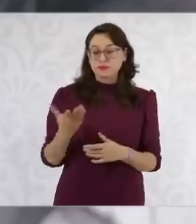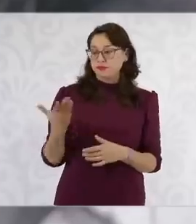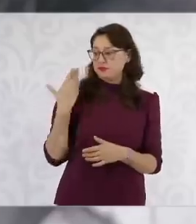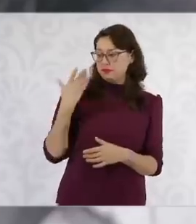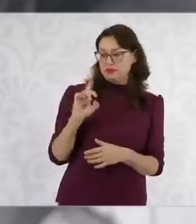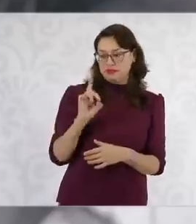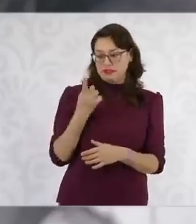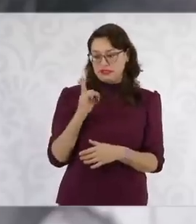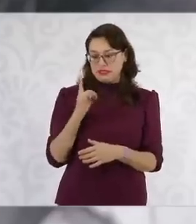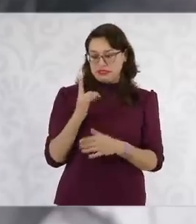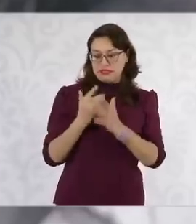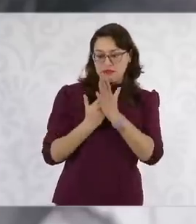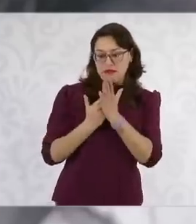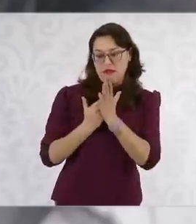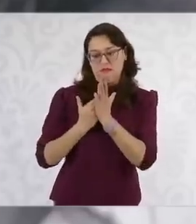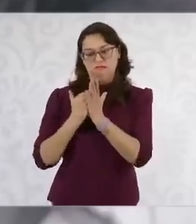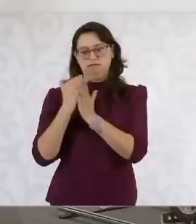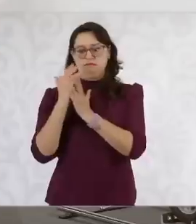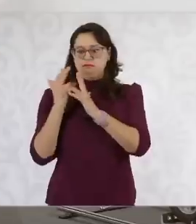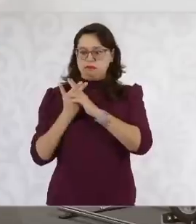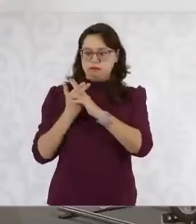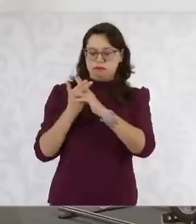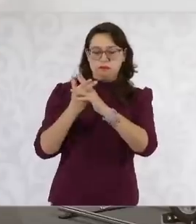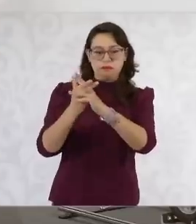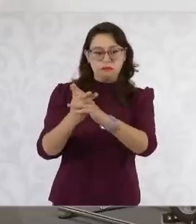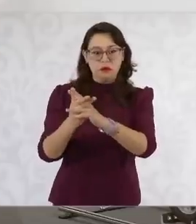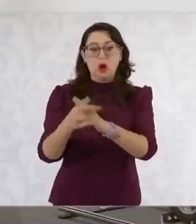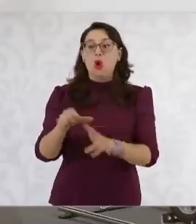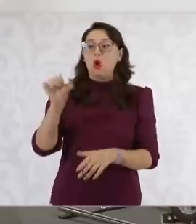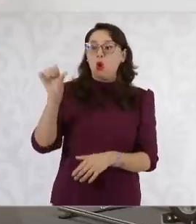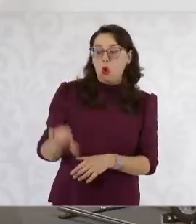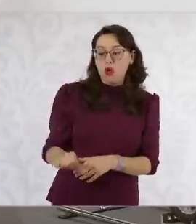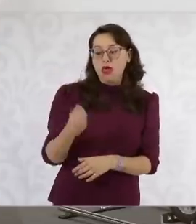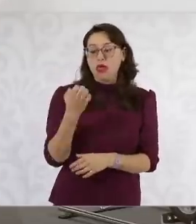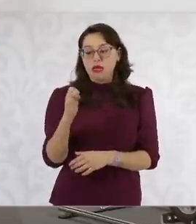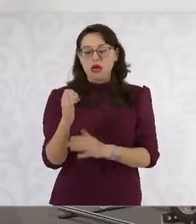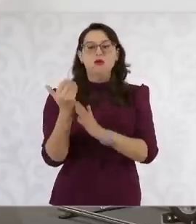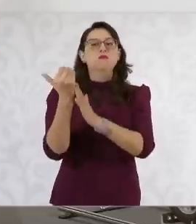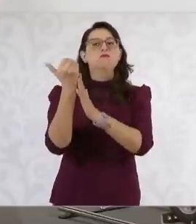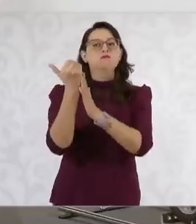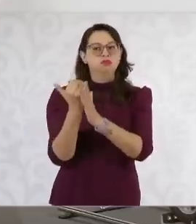hoy se puede observar como lo comentó Marcela una contención en la escalada de los homicidios en